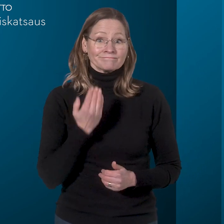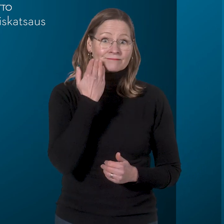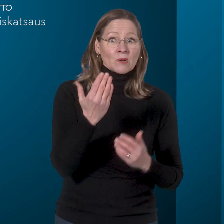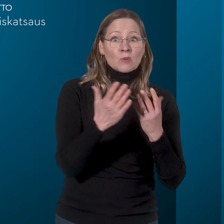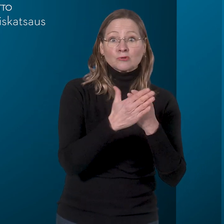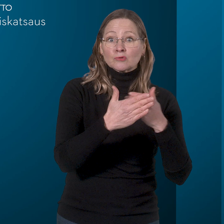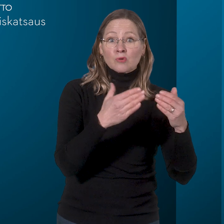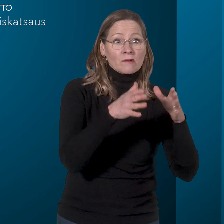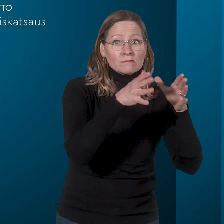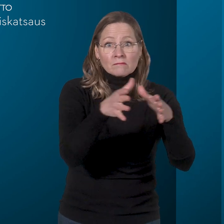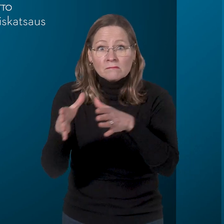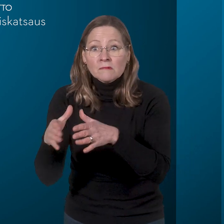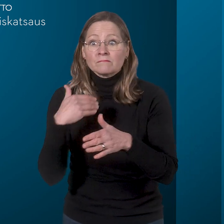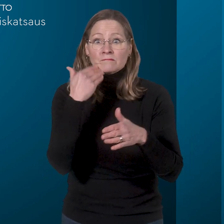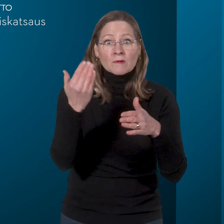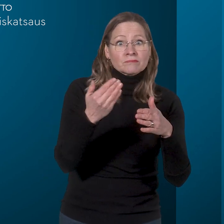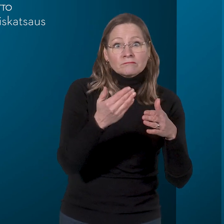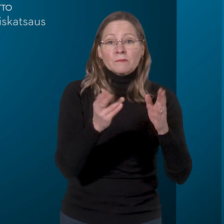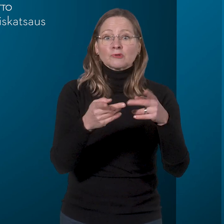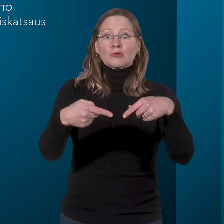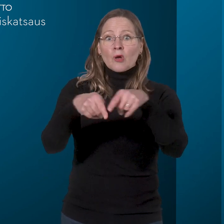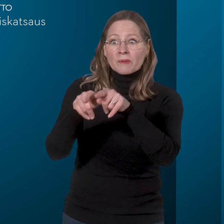Kuurojen Liitto Asiasta tiedottaa asiasta lisää sitä mukaa kun yhteistyötahot -